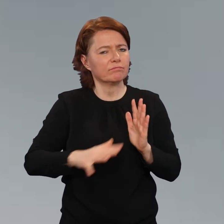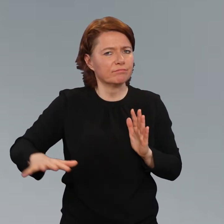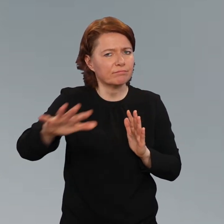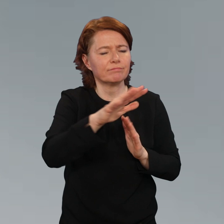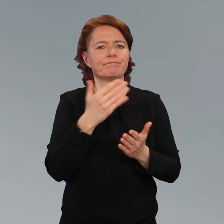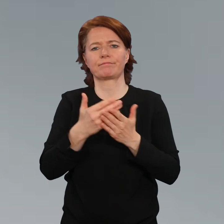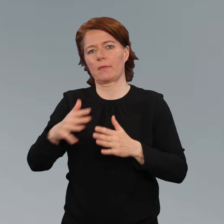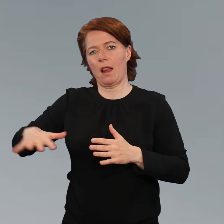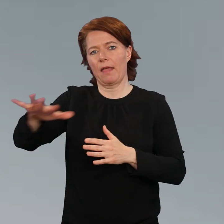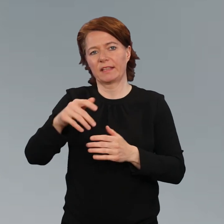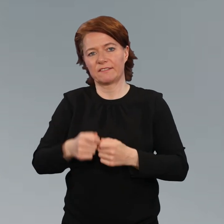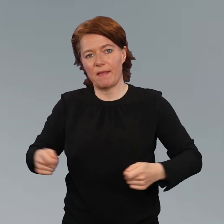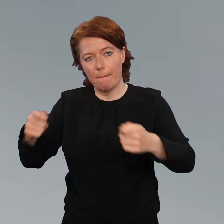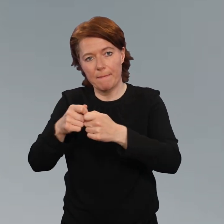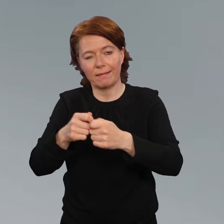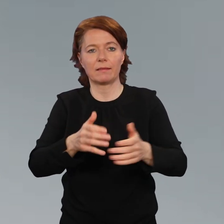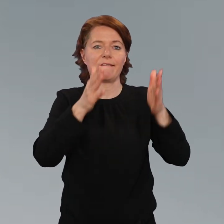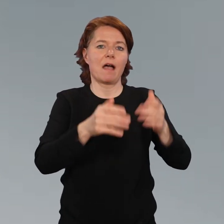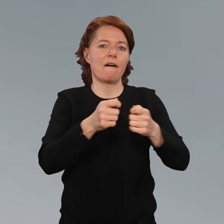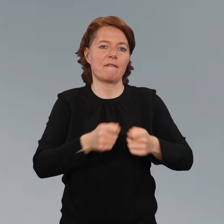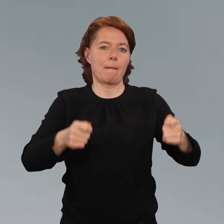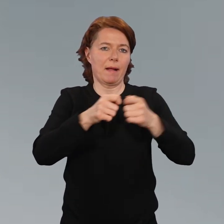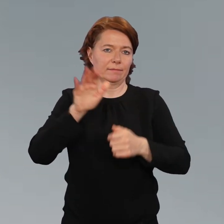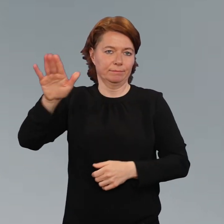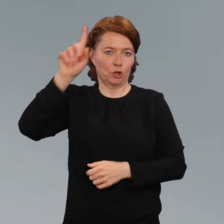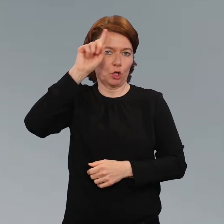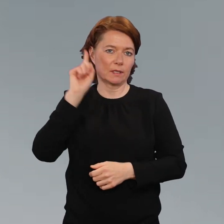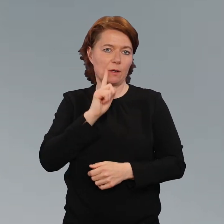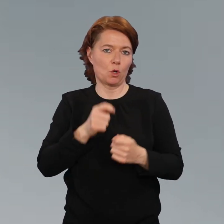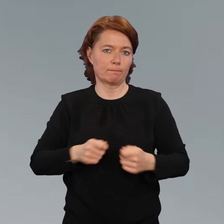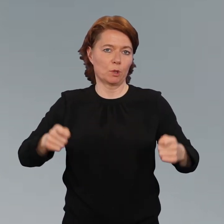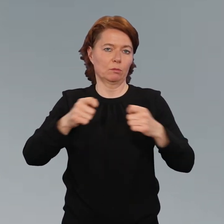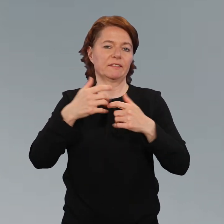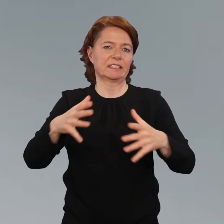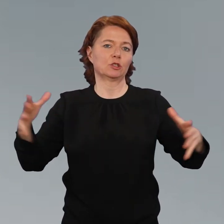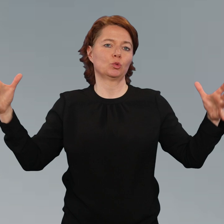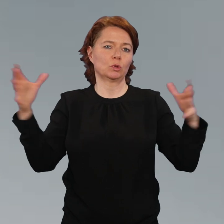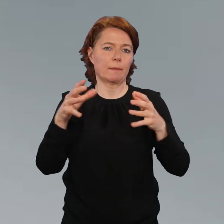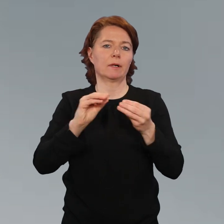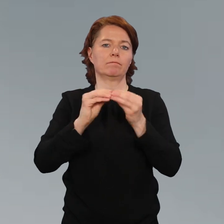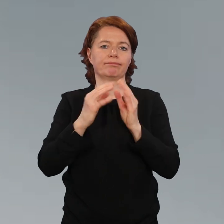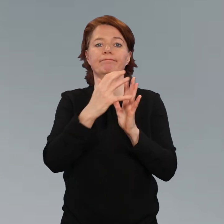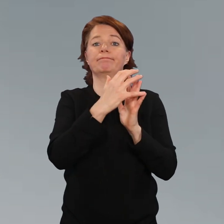mit Landes- und Fachverbänden des Deutschen Gehörlosen-Bundes erstellt.